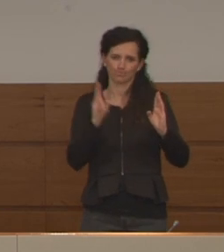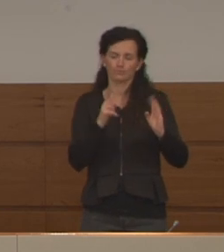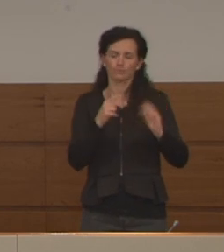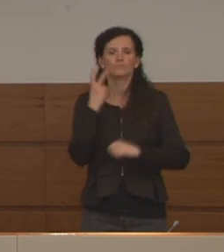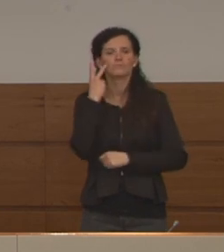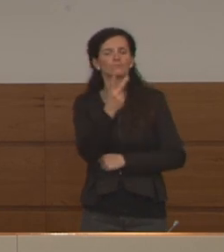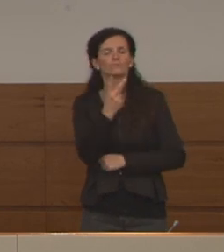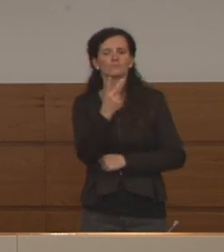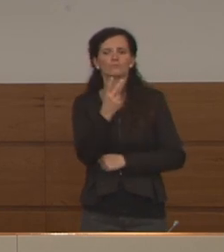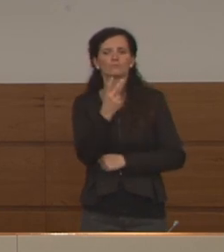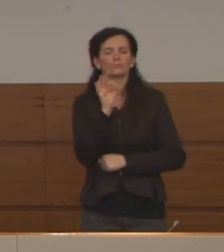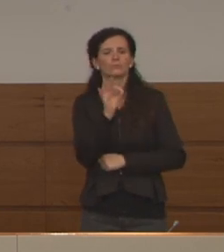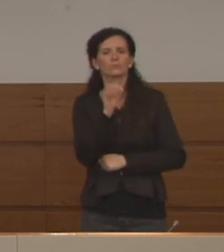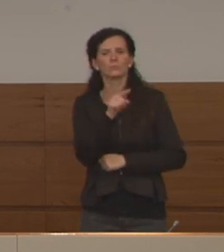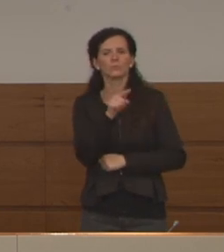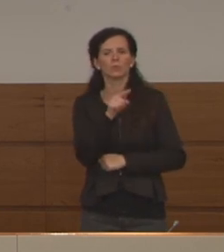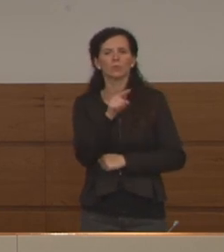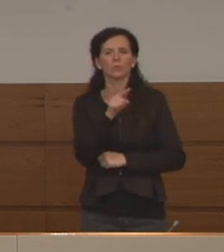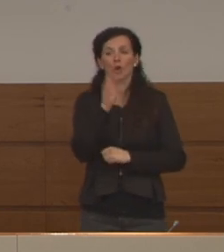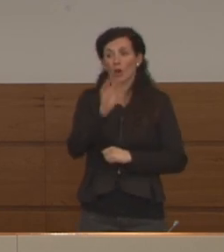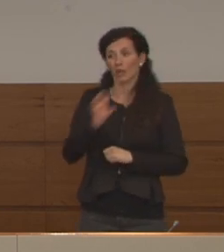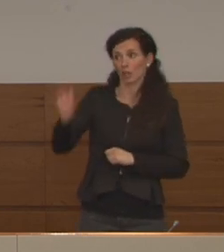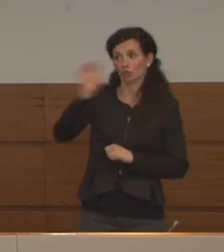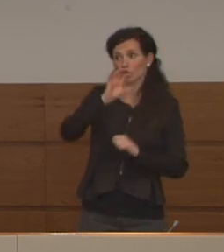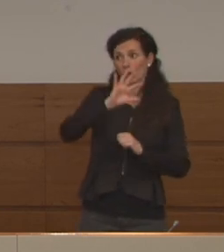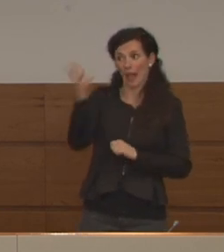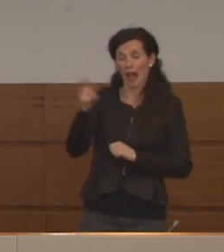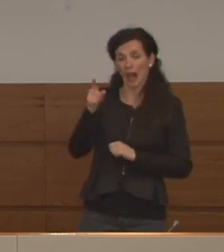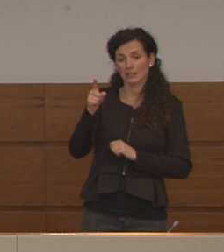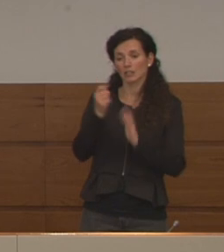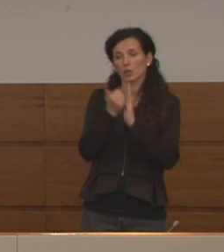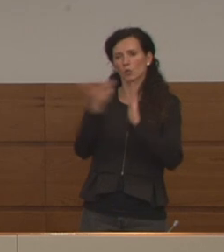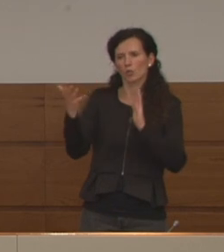visto che la maggior parte delle altre regioni hanno numeri a due cifre o